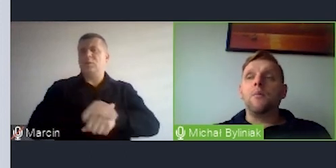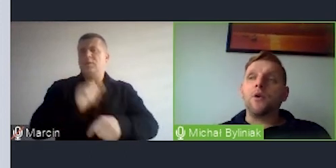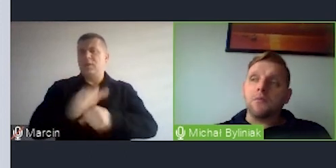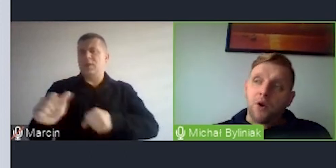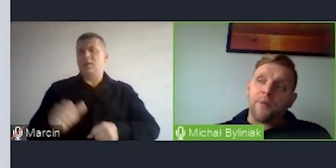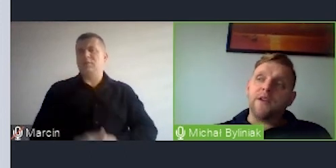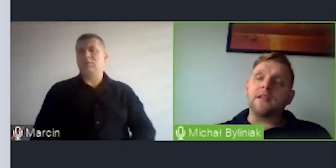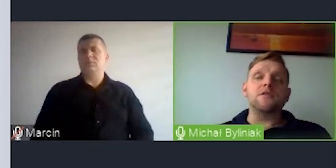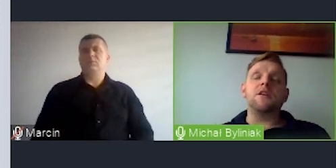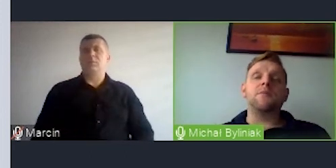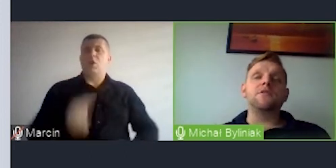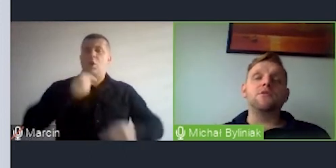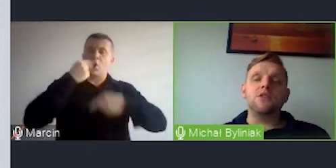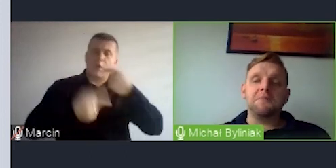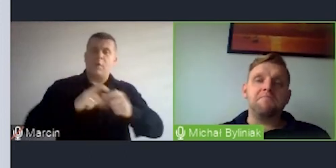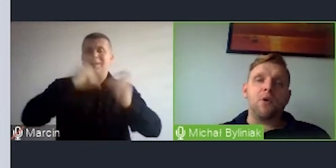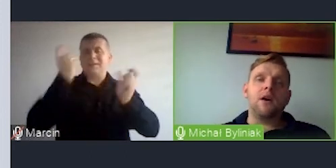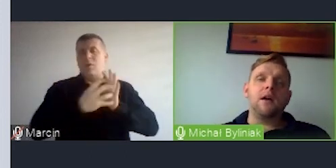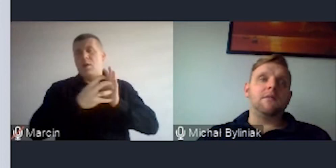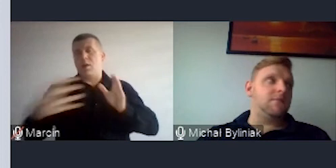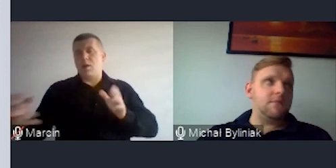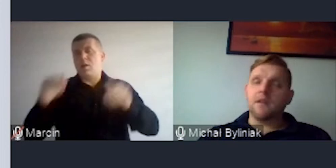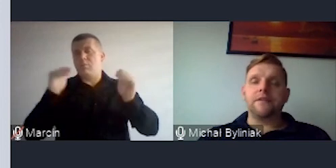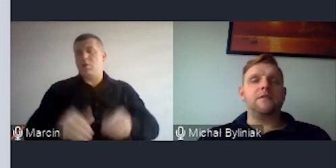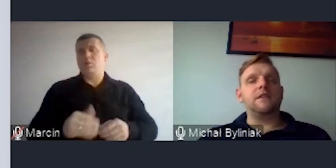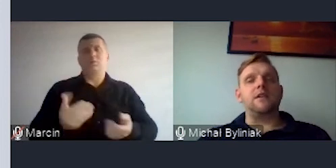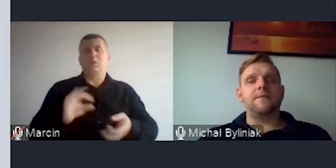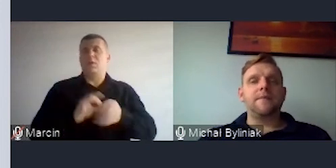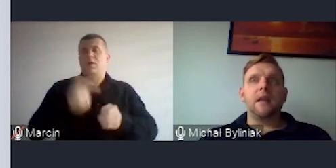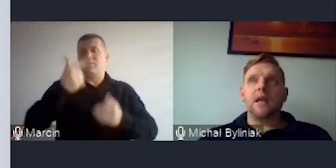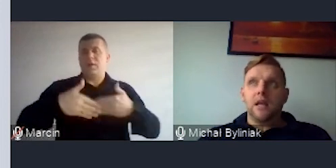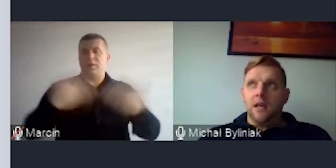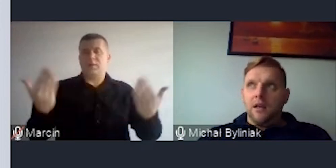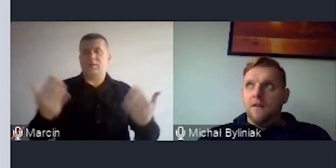bo opowiadać o całe procedurze mogę nawet dwa dni.